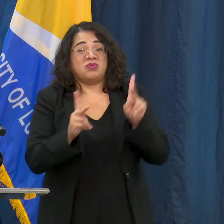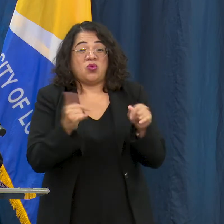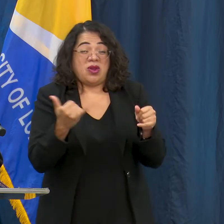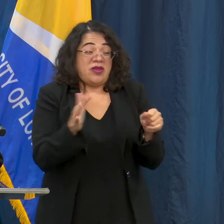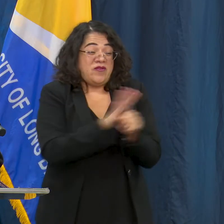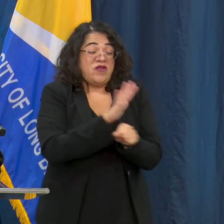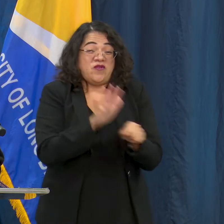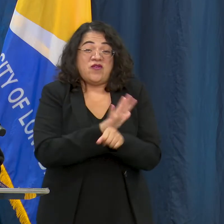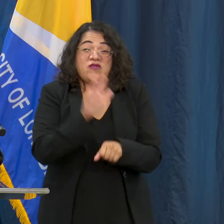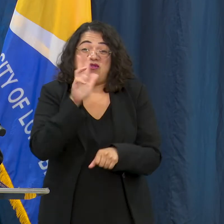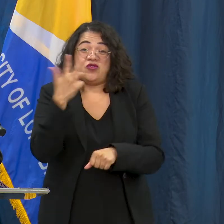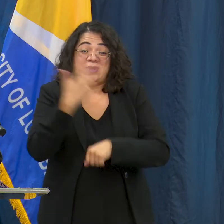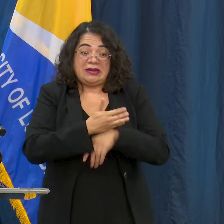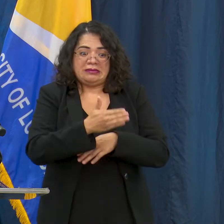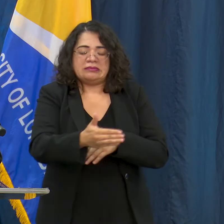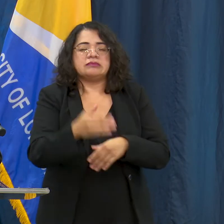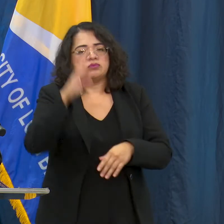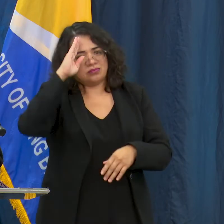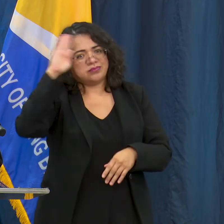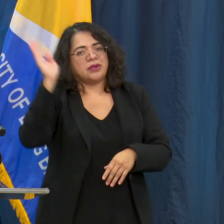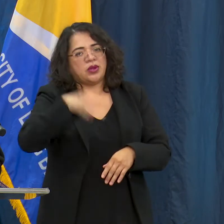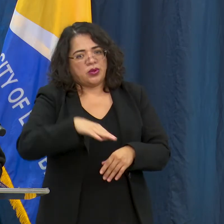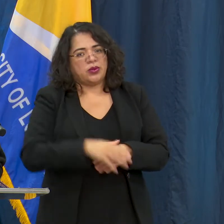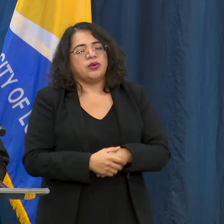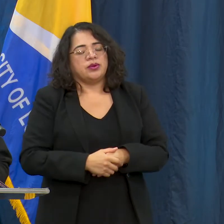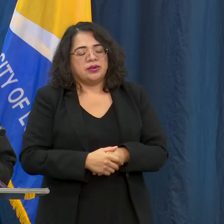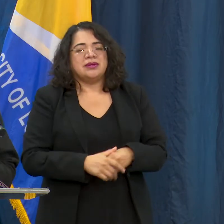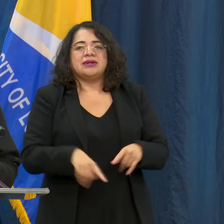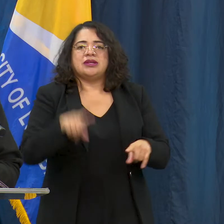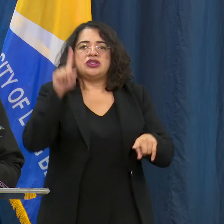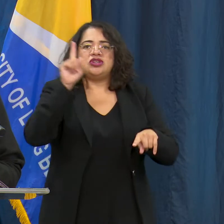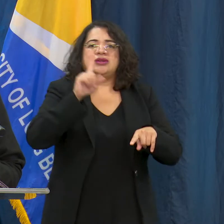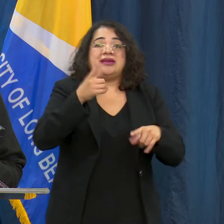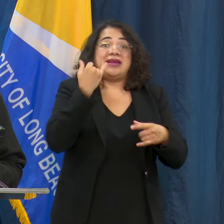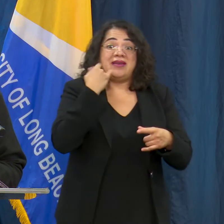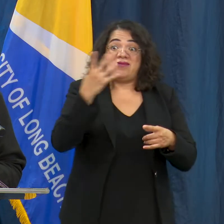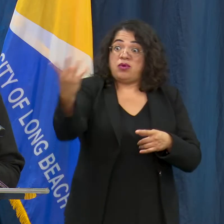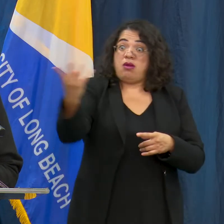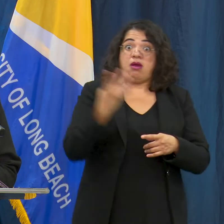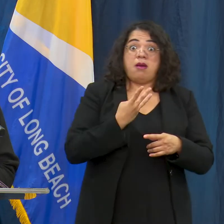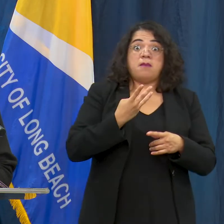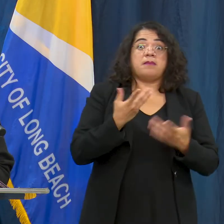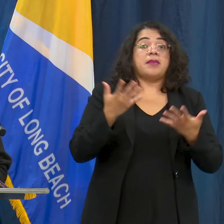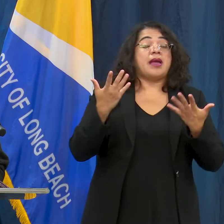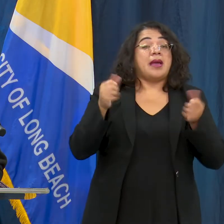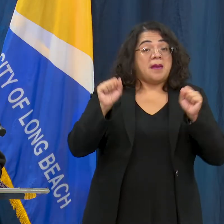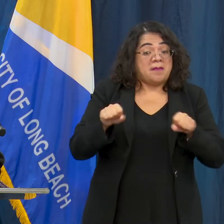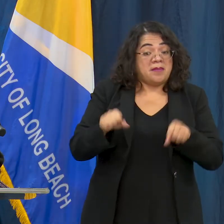posible a cept ro todos los que hagan sin una cita so hemos tenido algunas